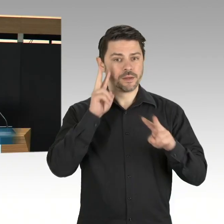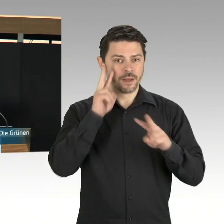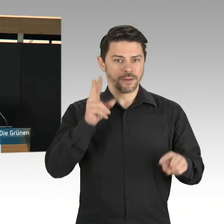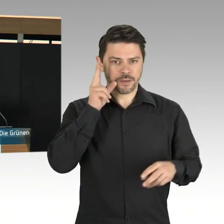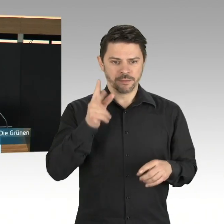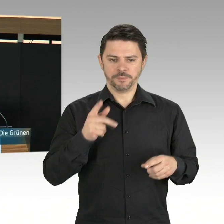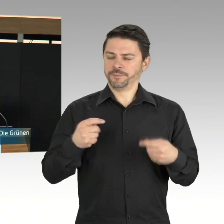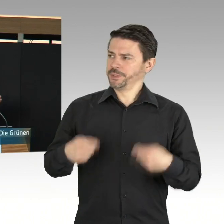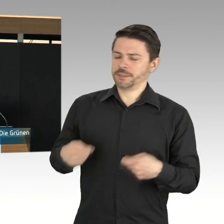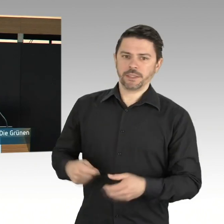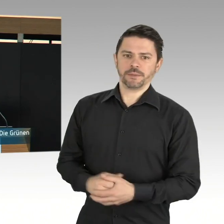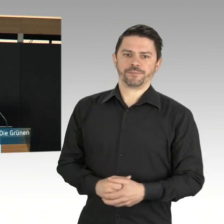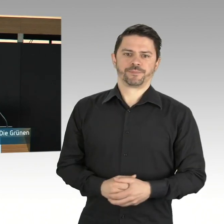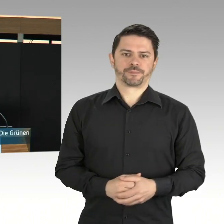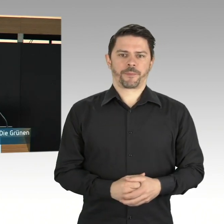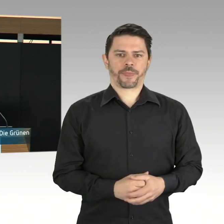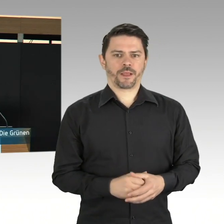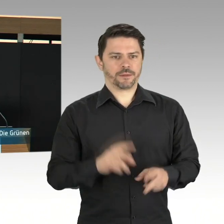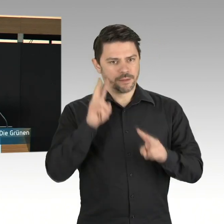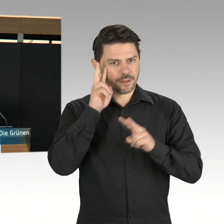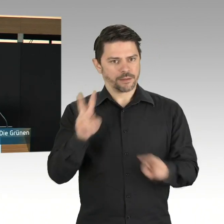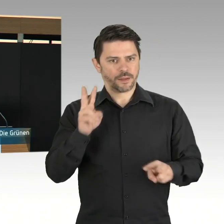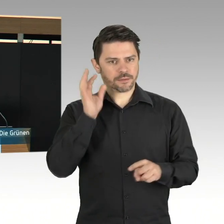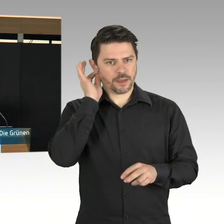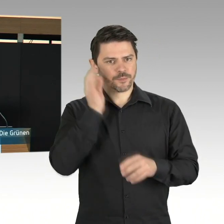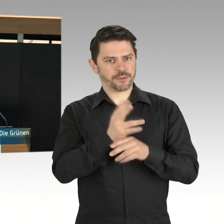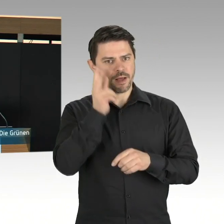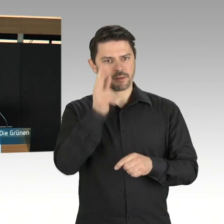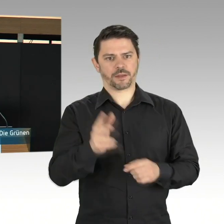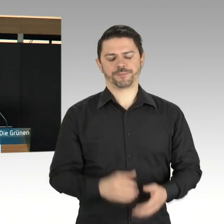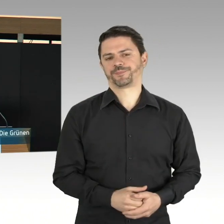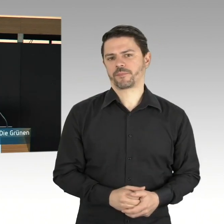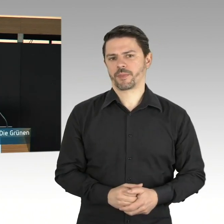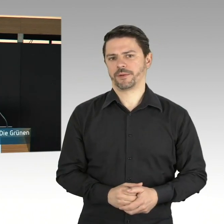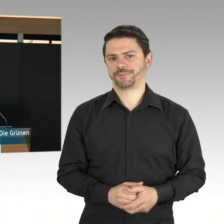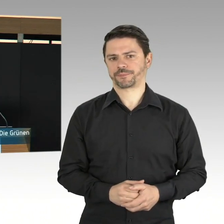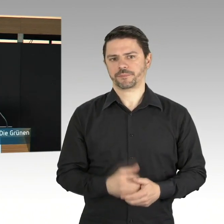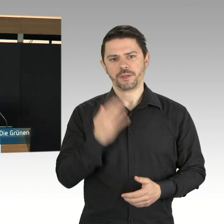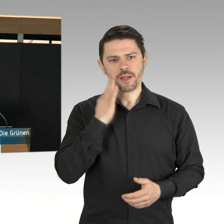Ob Frankreich, Holland, Spanien, Dänemark, Schweiz, Österreich oder Kanada, seit Monaten erhalten wir